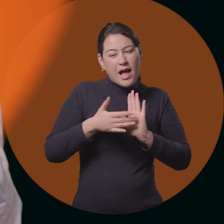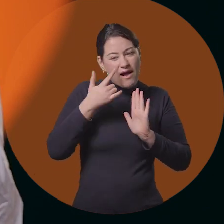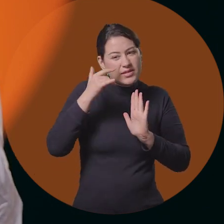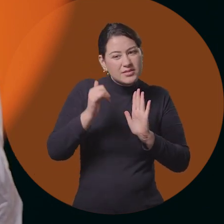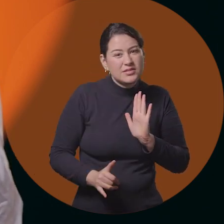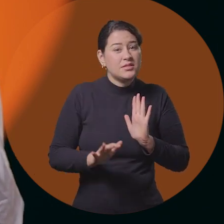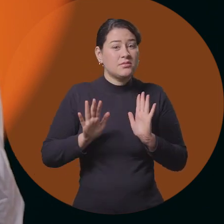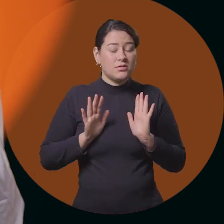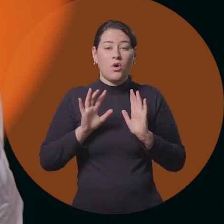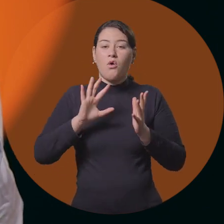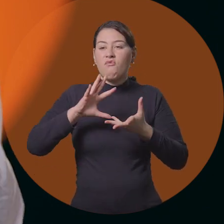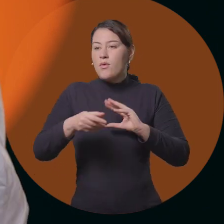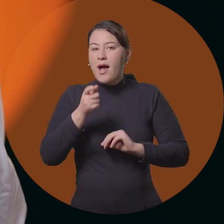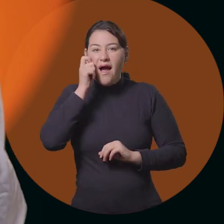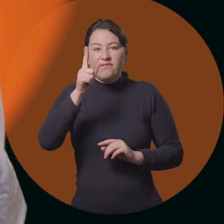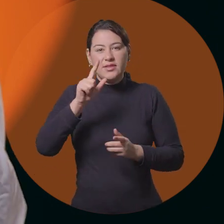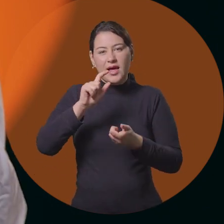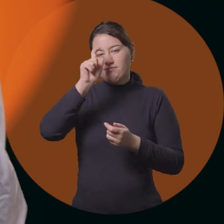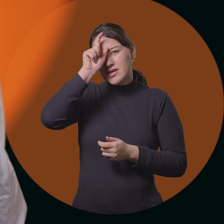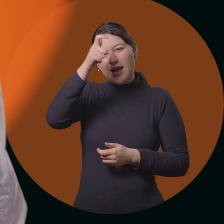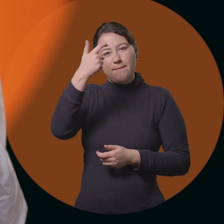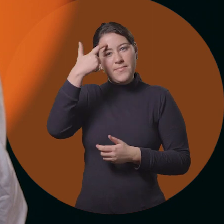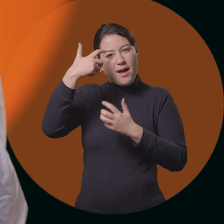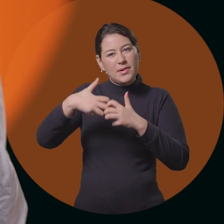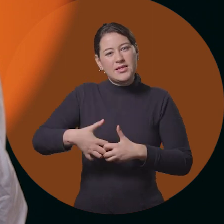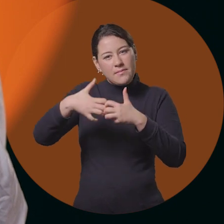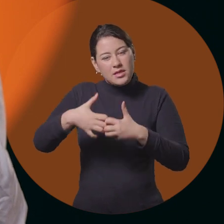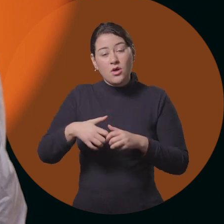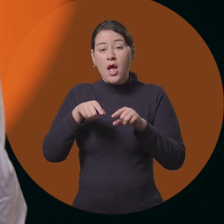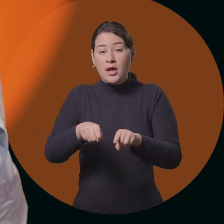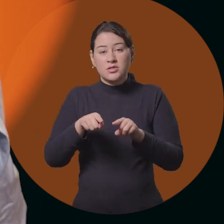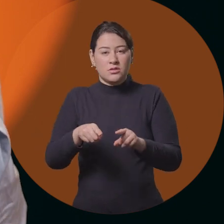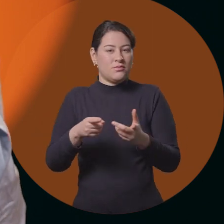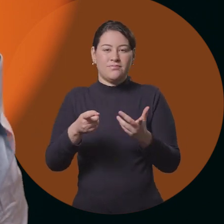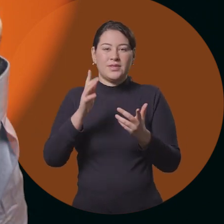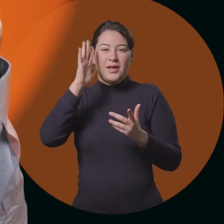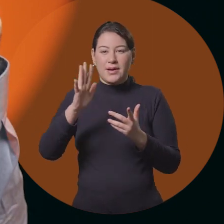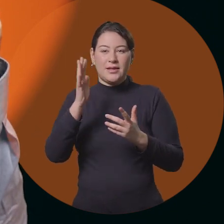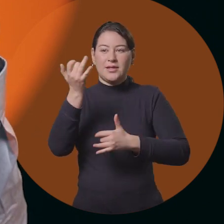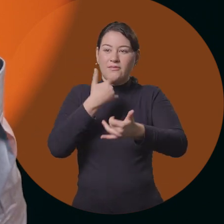sobre todo tener una habilidad de cambiar de pensamiento, entonces voy a vivir en un mundo muy peligroso.